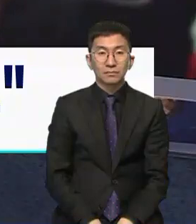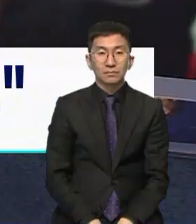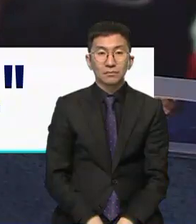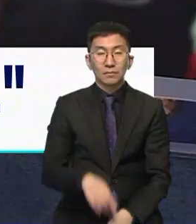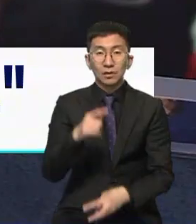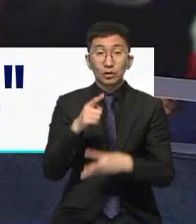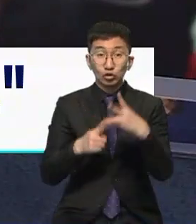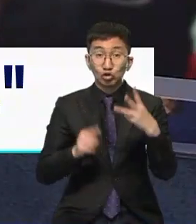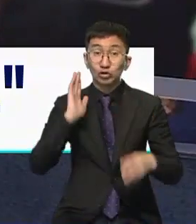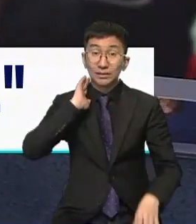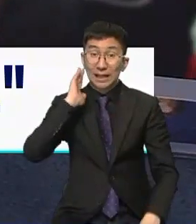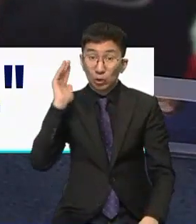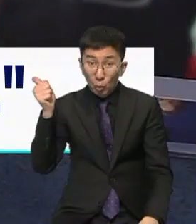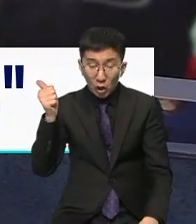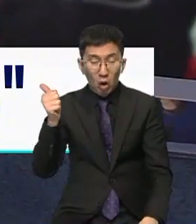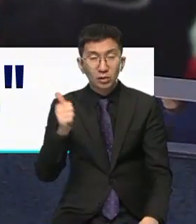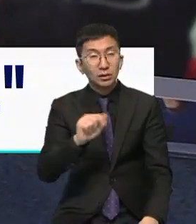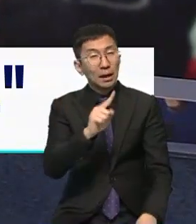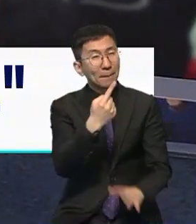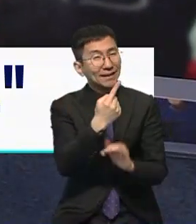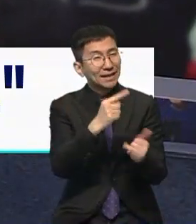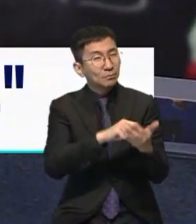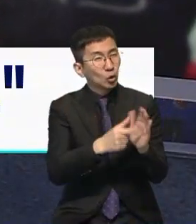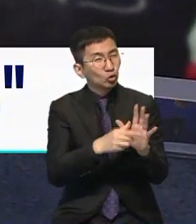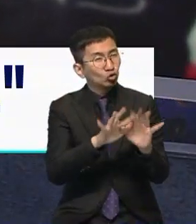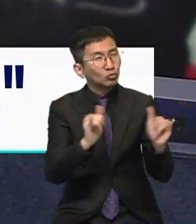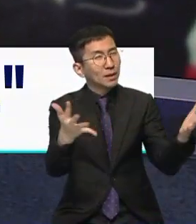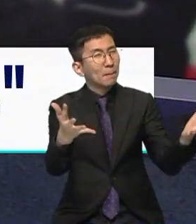(앵커) 다음 소식입니다. 윤석열 대통령이 100명의 국민 패널이